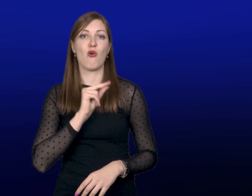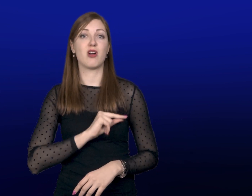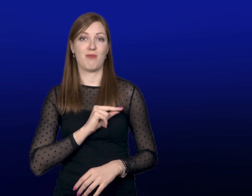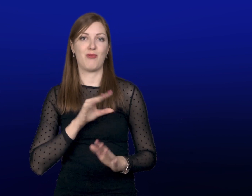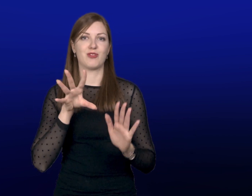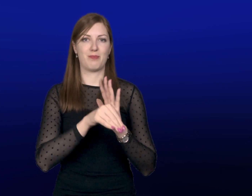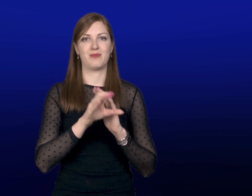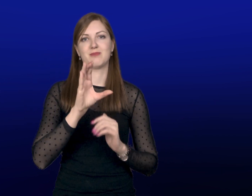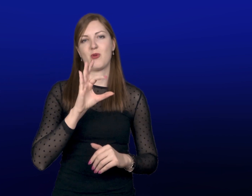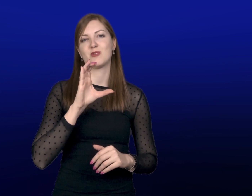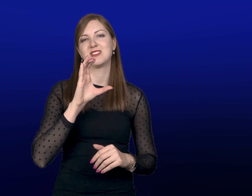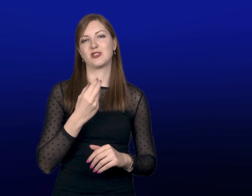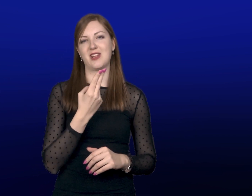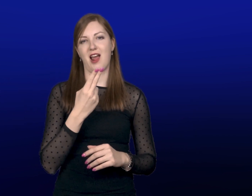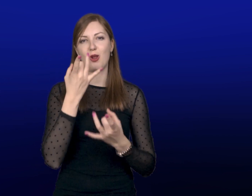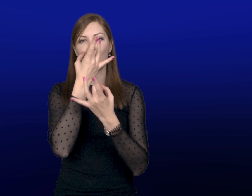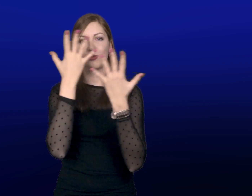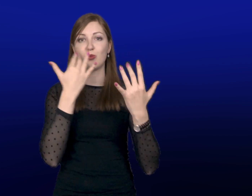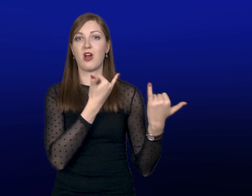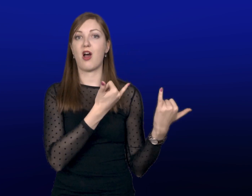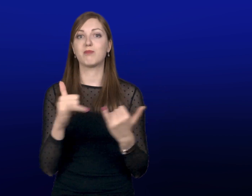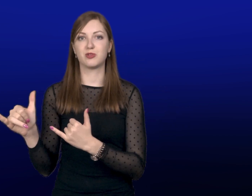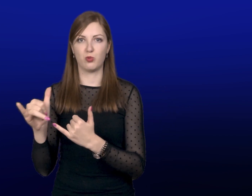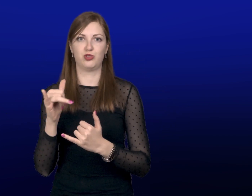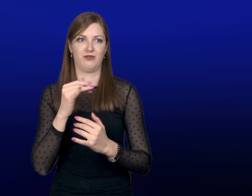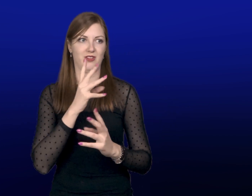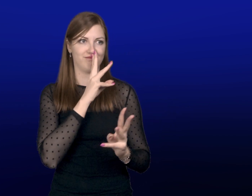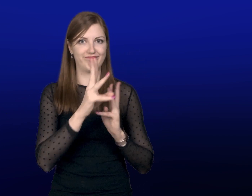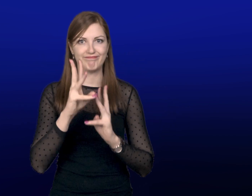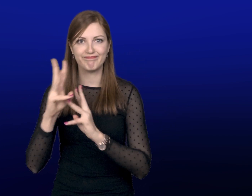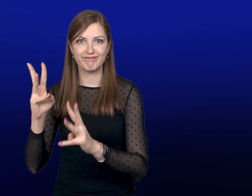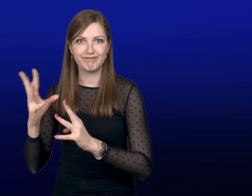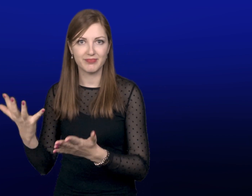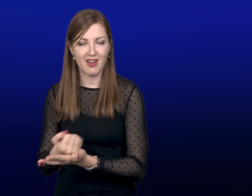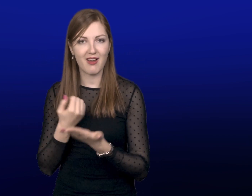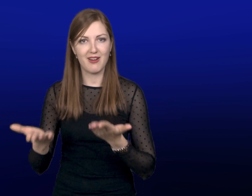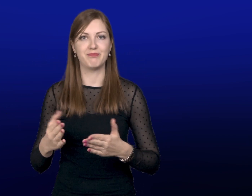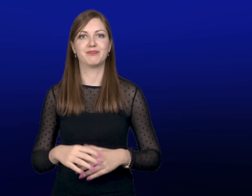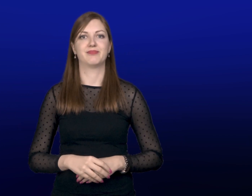по социально-культурному обслуживанию неслышащих граждан.